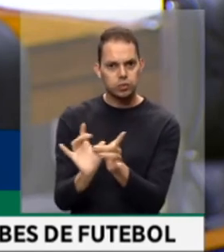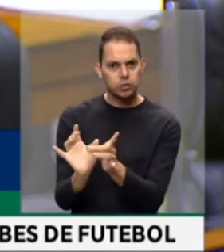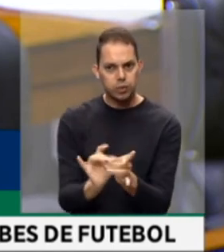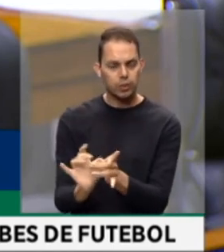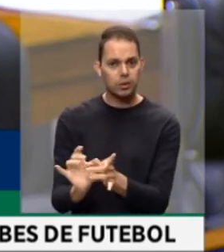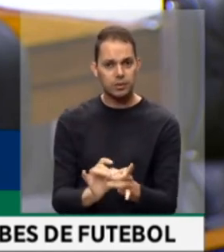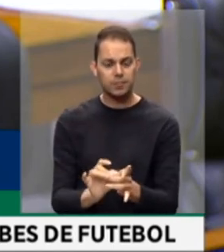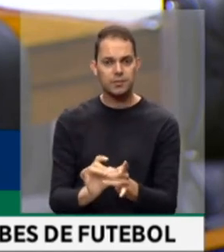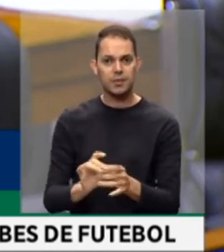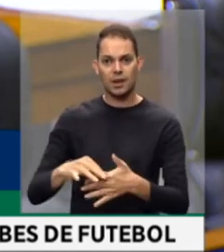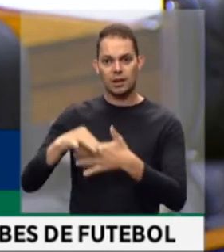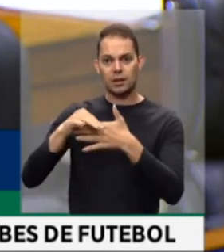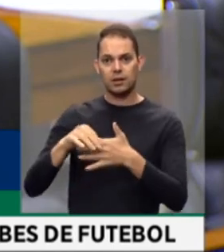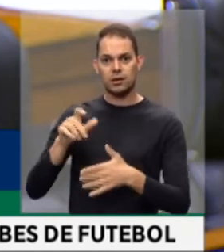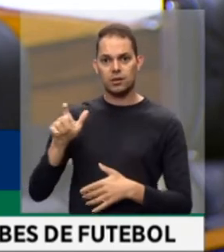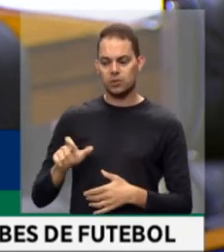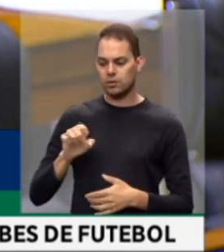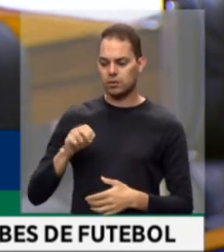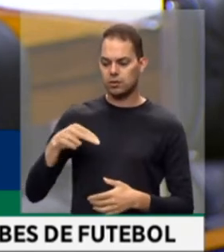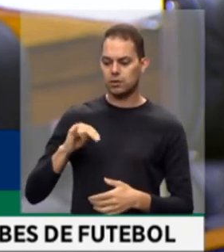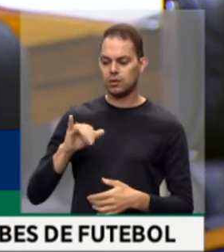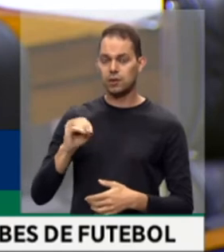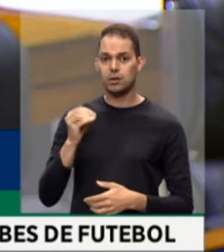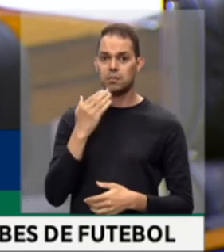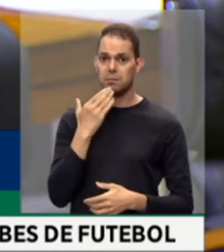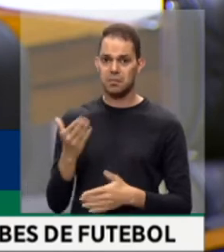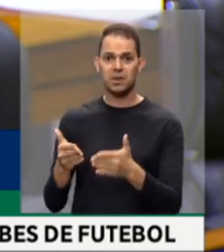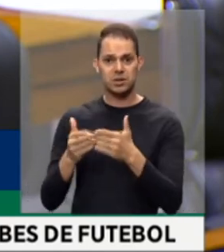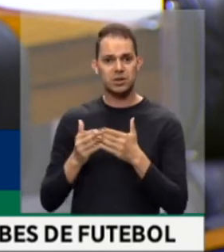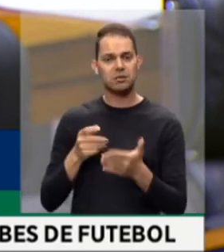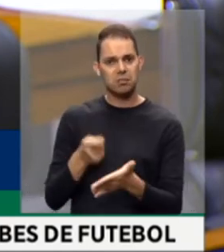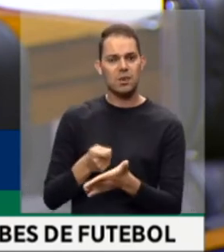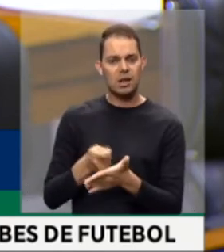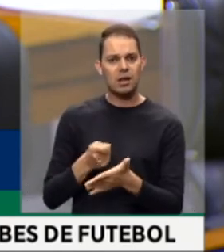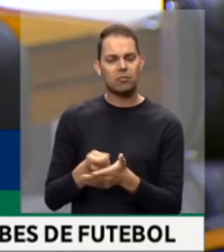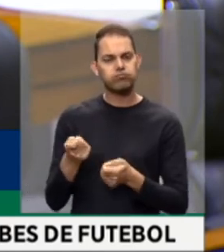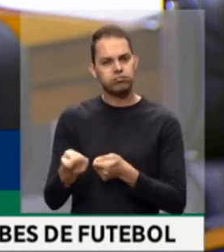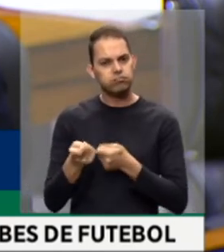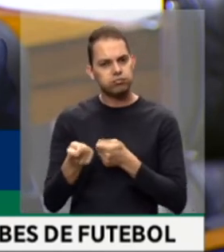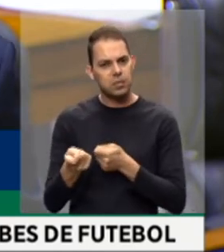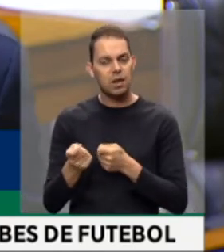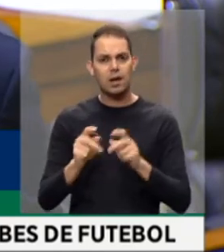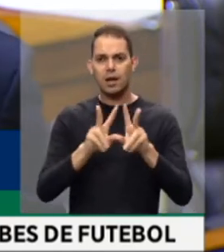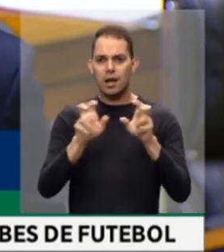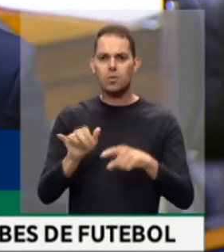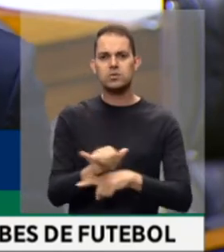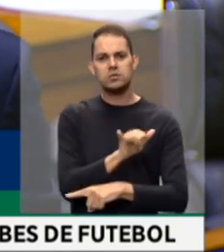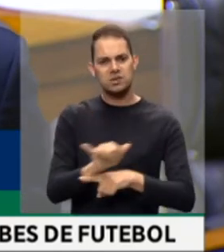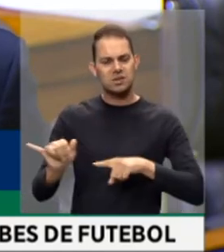MAIS ADEQUADO A GENTE JUNTAR ESSES PROCESSOS, APENSAR AO REQUERIMENTO, HÁ UM REQUERIMENTO NA MESA, FEITO PELO NOSSO LÍDER, ENIO VERRI. EU PEDIRIA QUE A GENTE